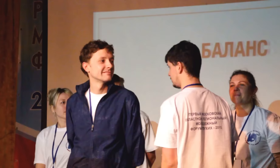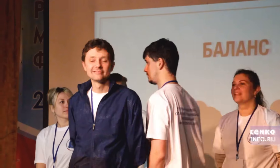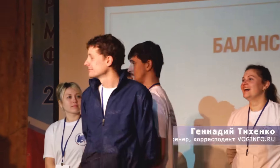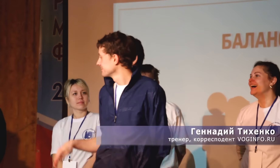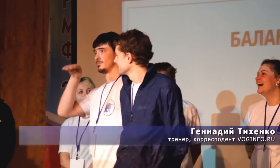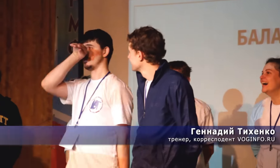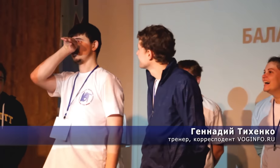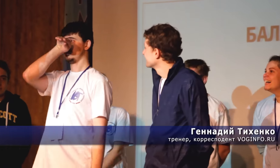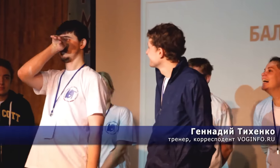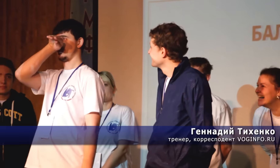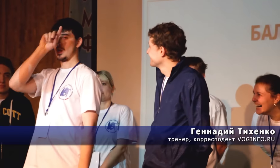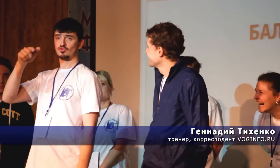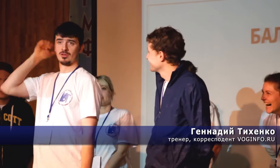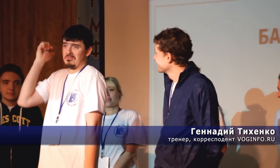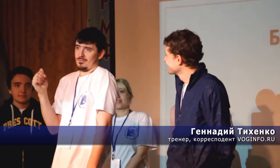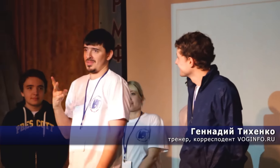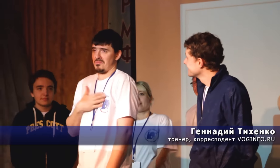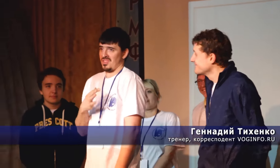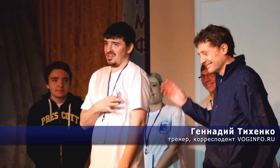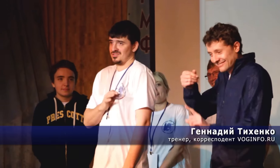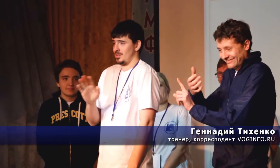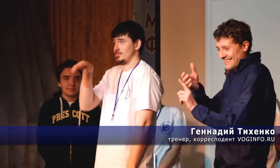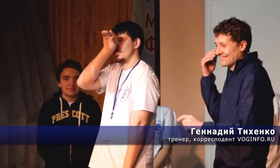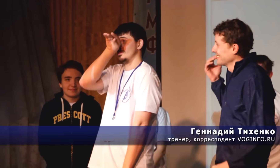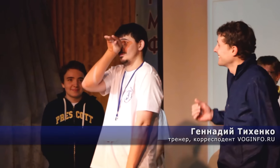который проводился до этого и в Краснодаре,